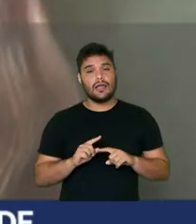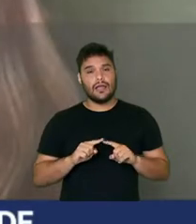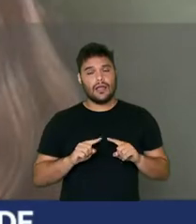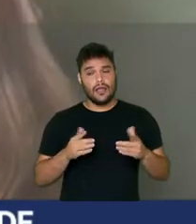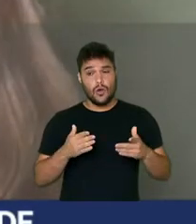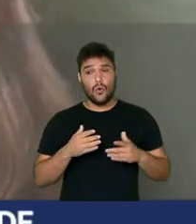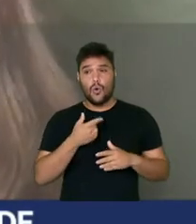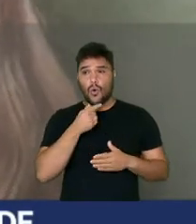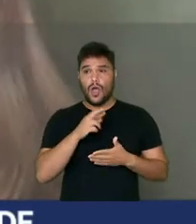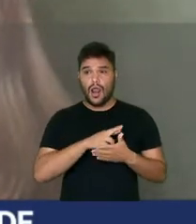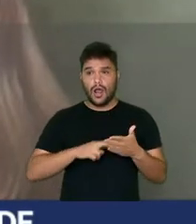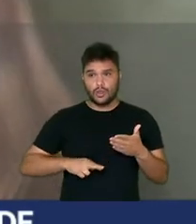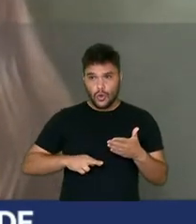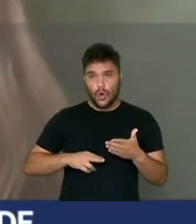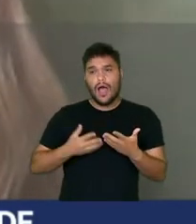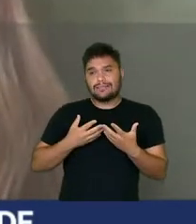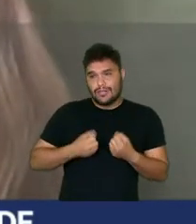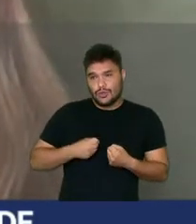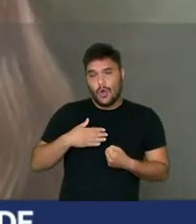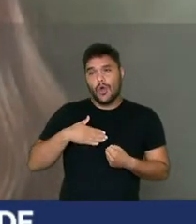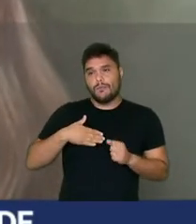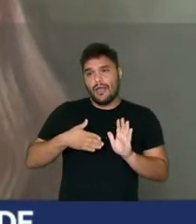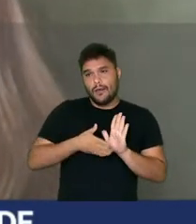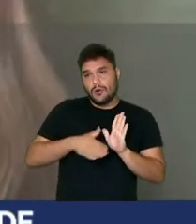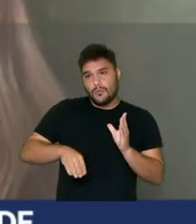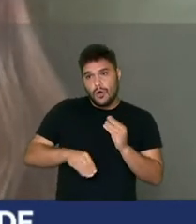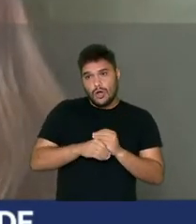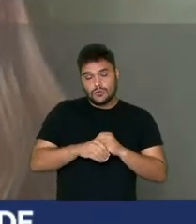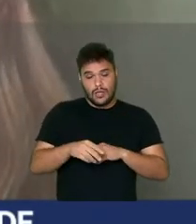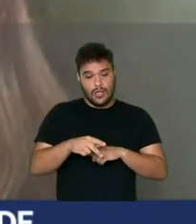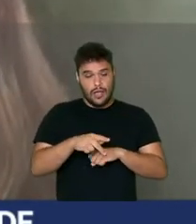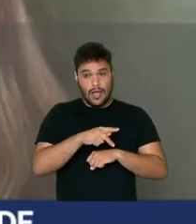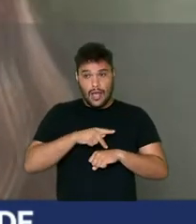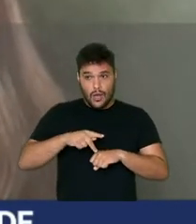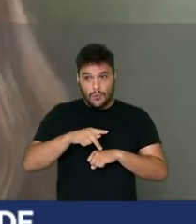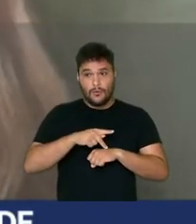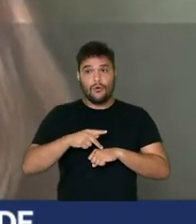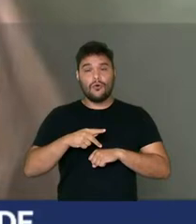QUE O RELATOR JOSÉGUIMARÃES ACATOU A MINHA EMENDA PARA QUE A UNIÃO, A SECRETARIA DE